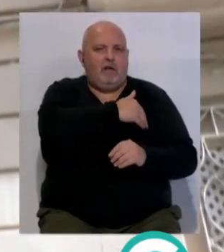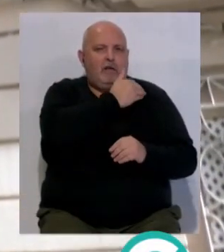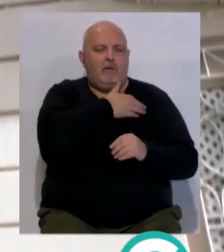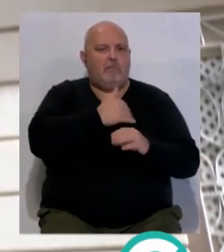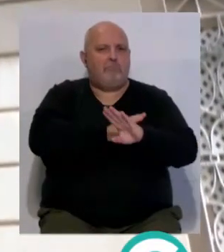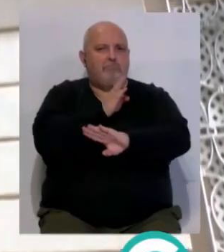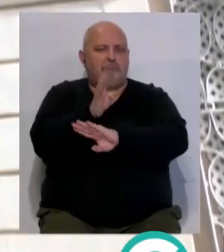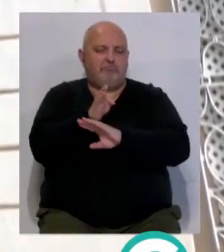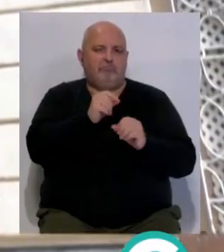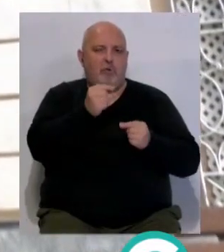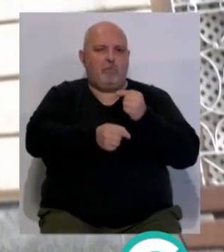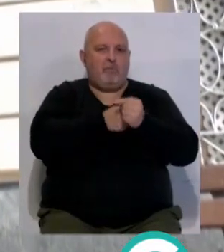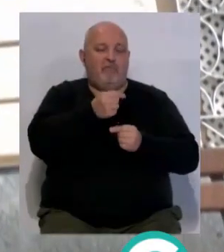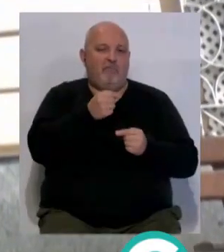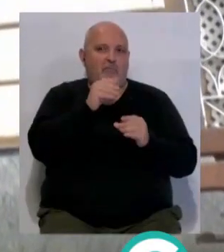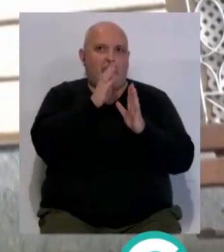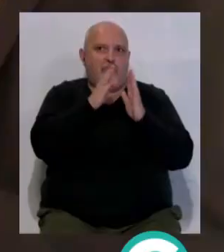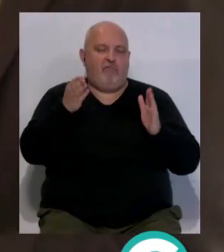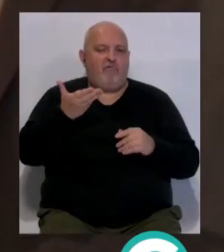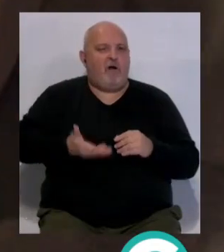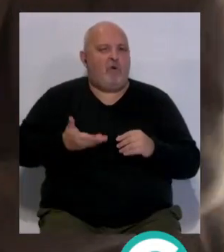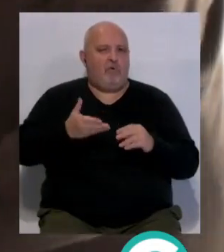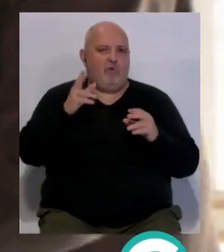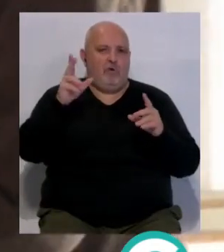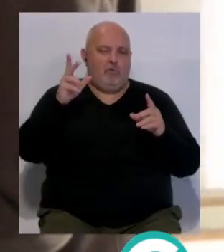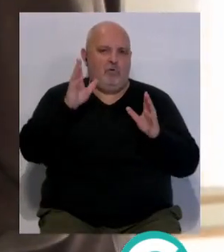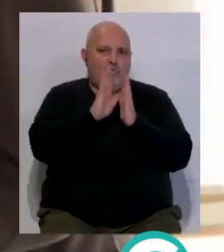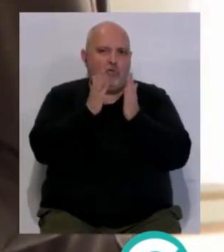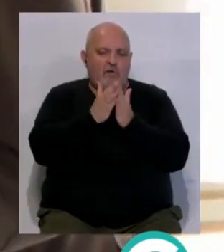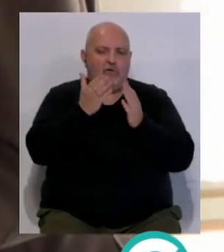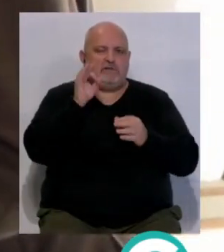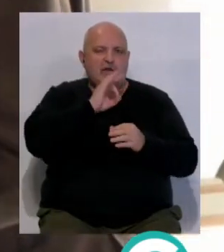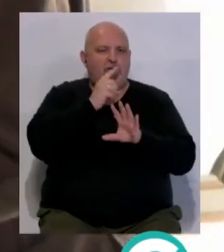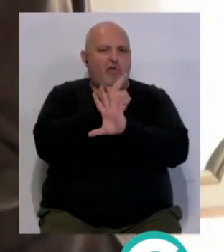ir trasladando sus valiosos fondos artísticos y documentales con obras que datan del siglo XVII